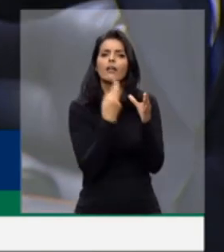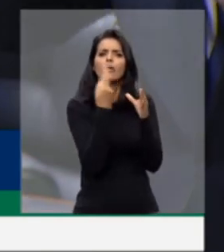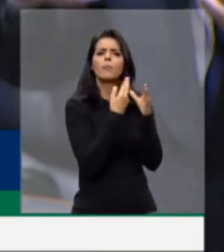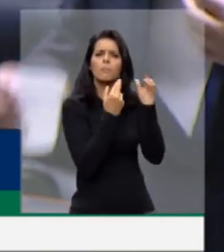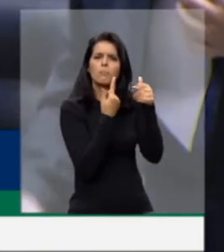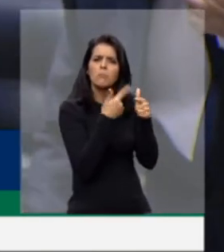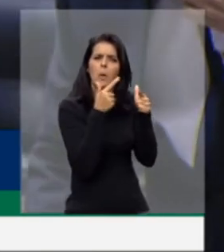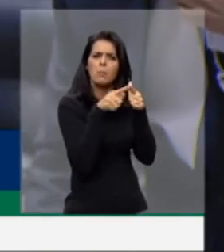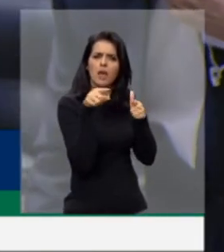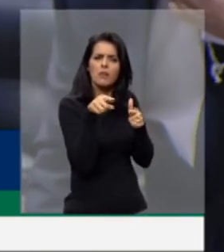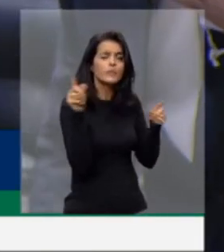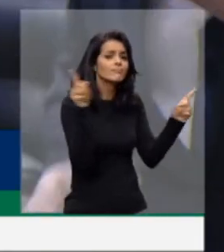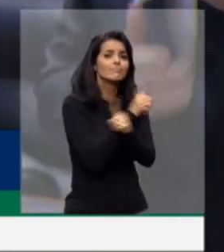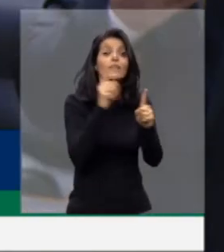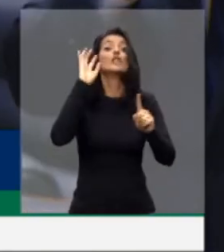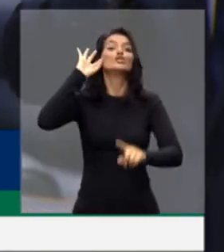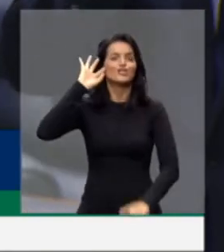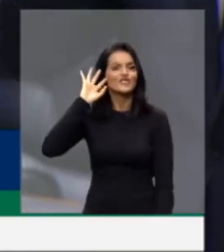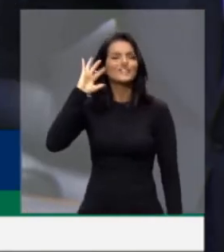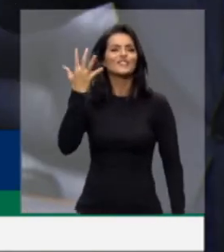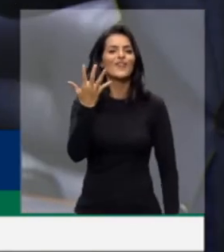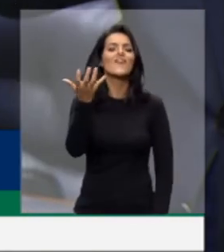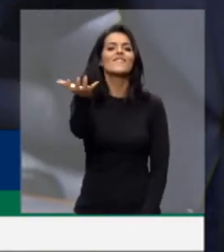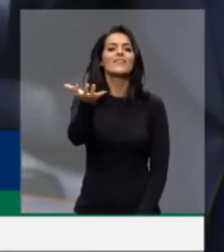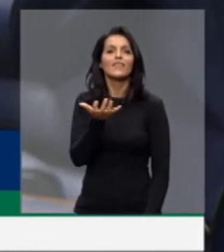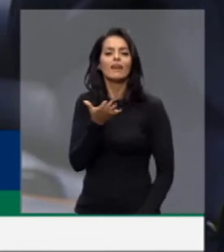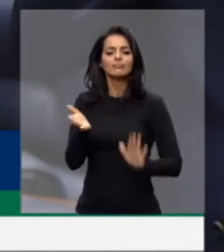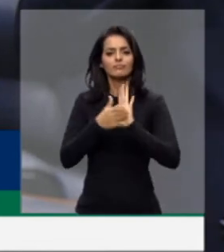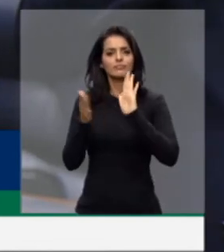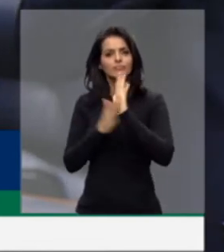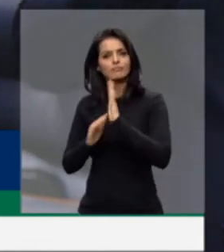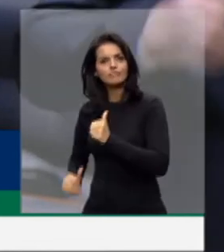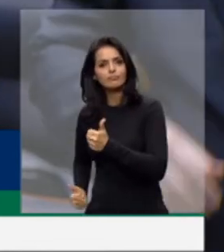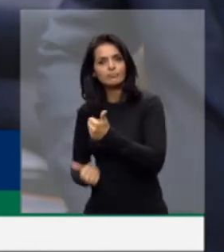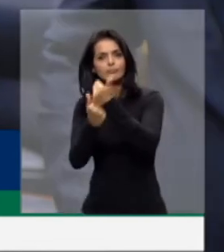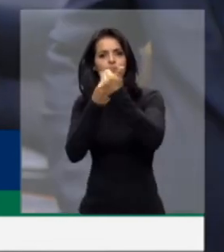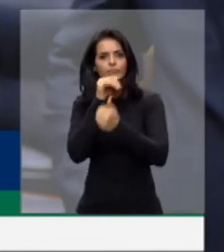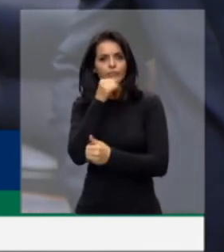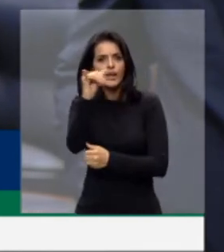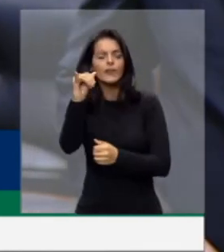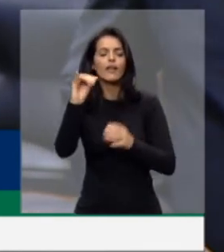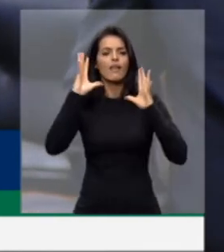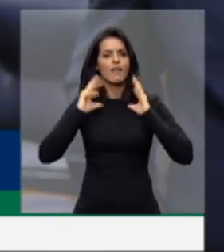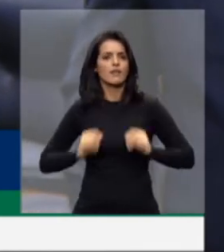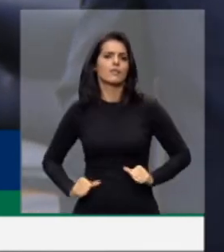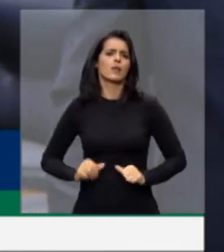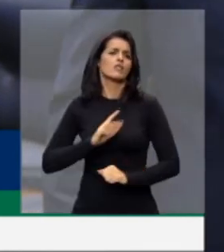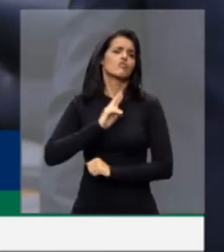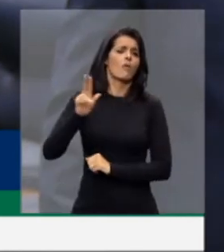UM IMPACTO MUITO [INTERMITÊNCIA DE AUDIO] [DEPUTADO]: PORTANTO NÓS TEMOS QUE ACREDITAR QUE ENERGIA RENOVÁVEL NÃO É PROBLEMA, É SOLUÇÃO,